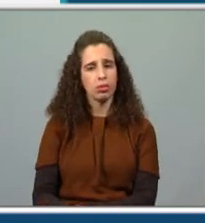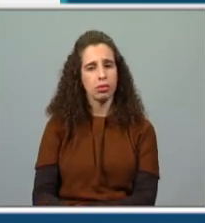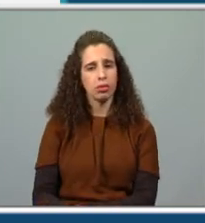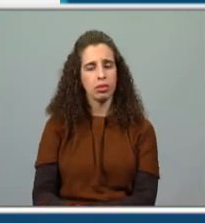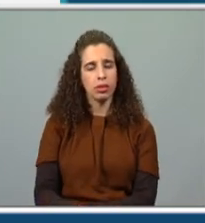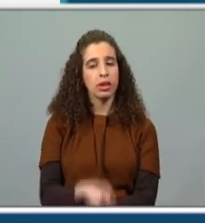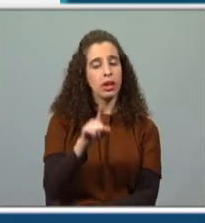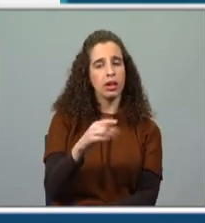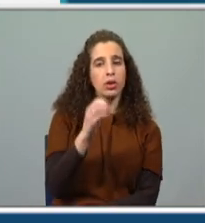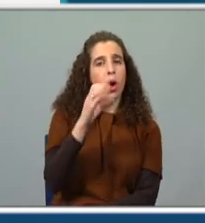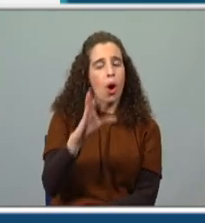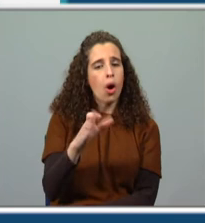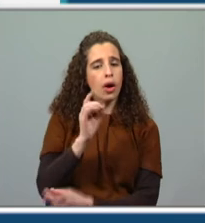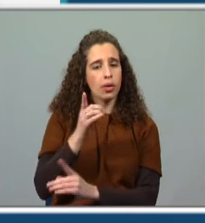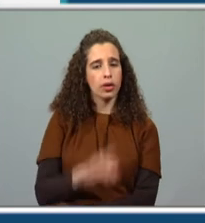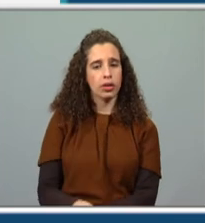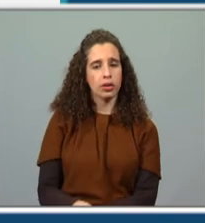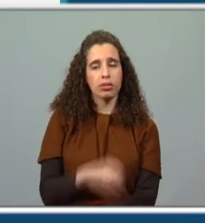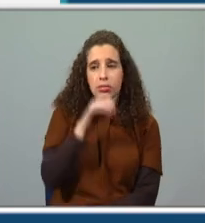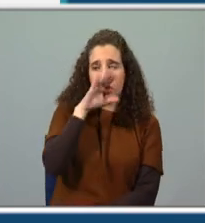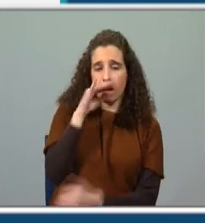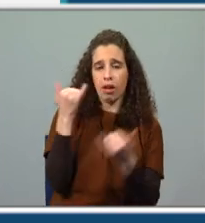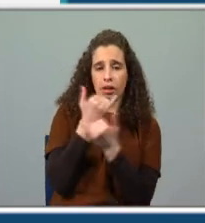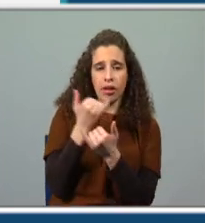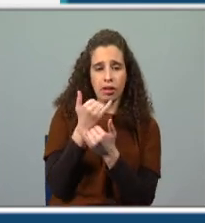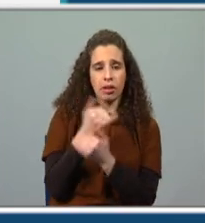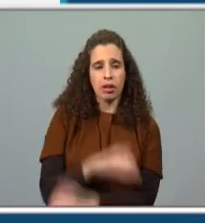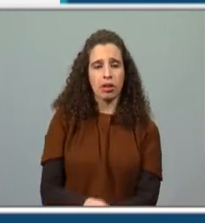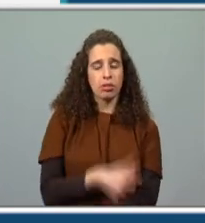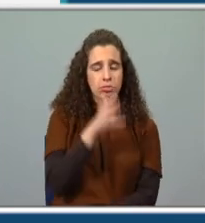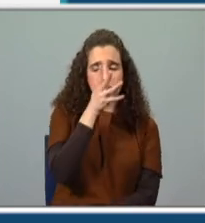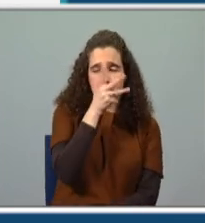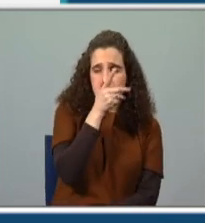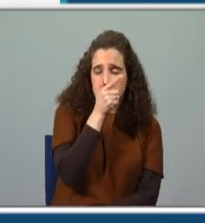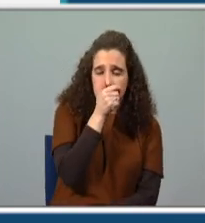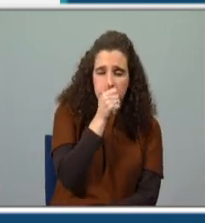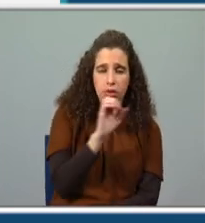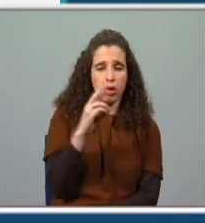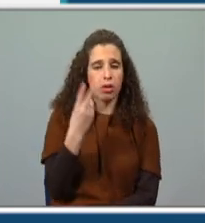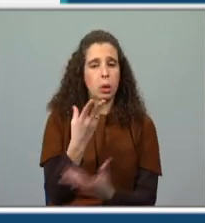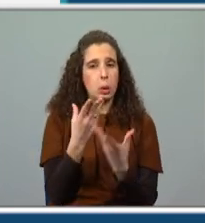esta logo será surpresa e alegria desilusão e tristeza o medo e espanto o 這個標誌將是驚喜和喜悅幻滅和悲傷 恐懼和驚訝